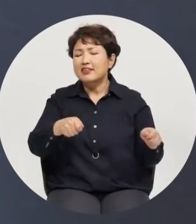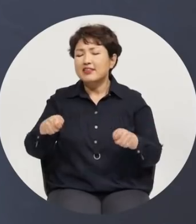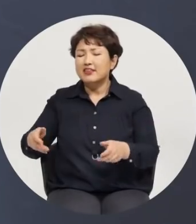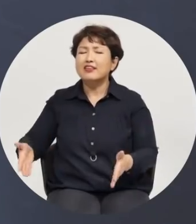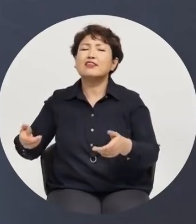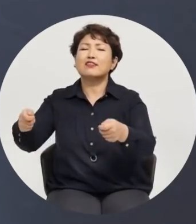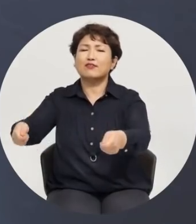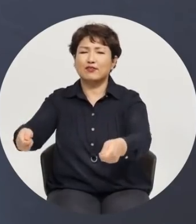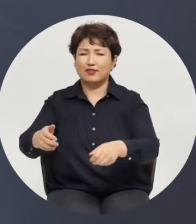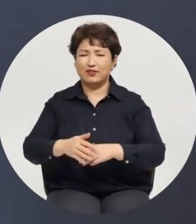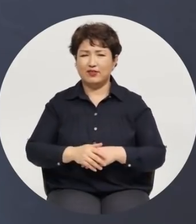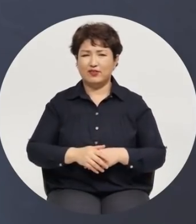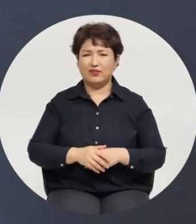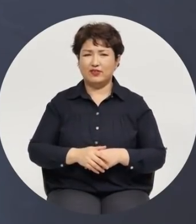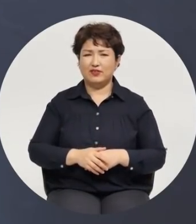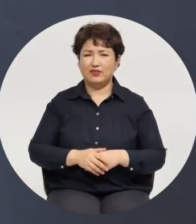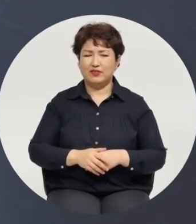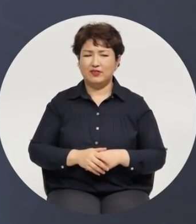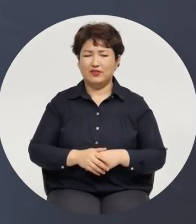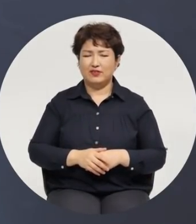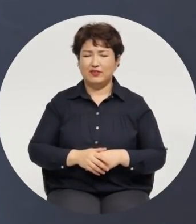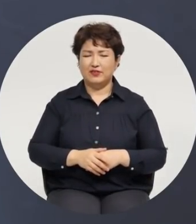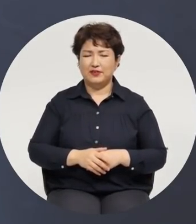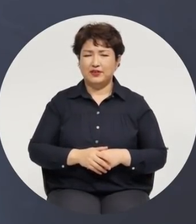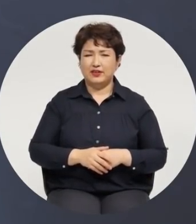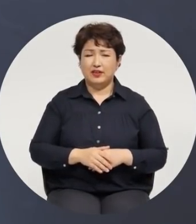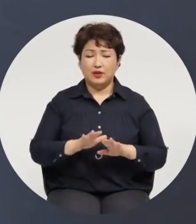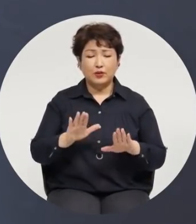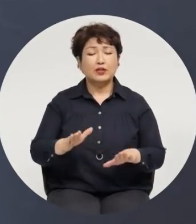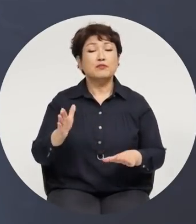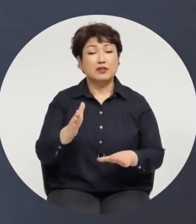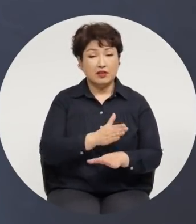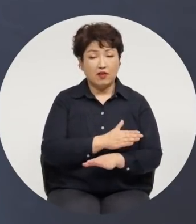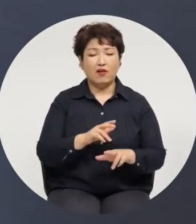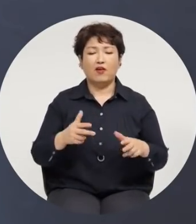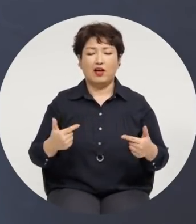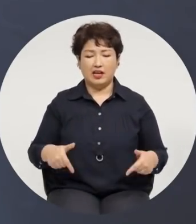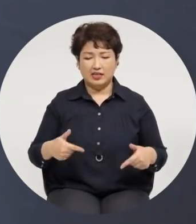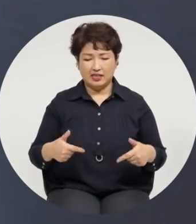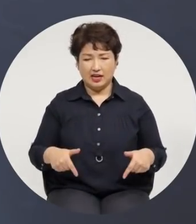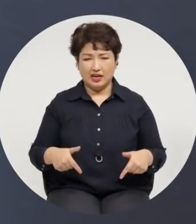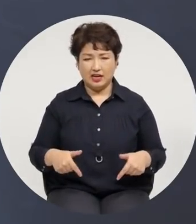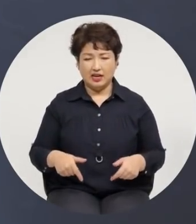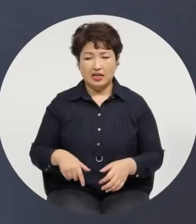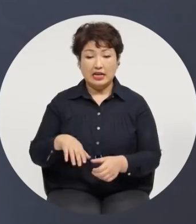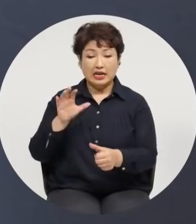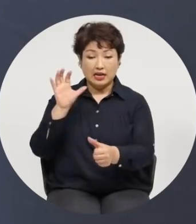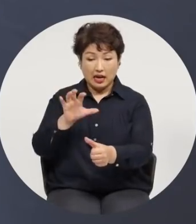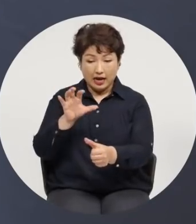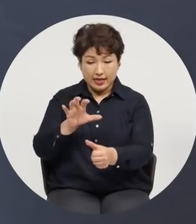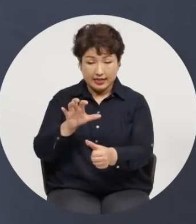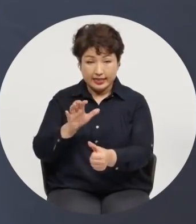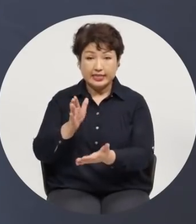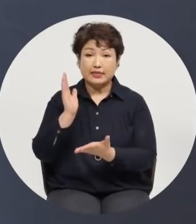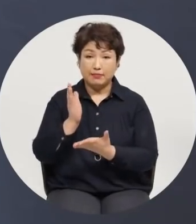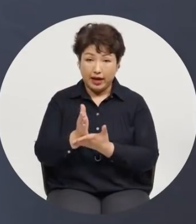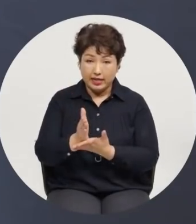본인이 그렇게 살아왔다는 거예요 그러니까 오늘부터 항상 애를 야단은 치지 말고